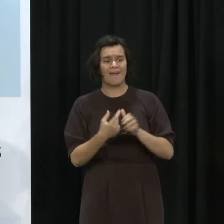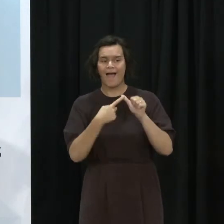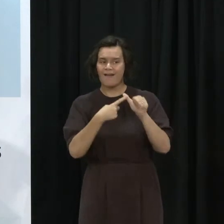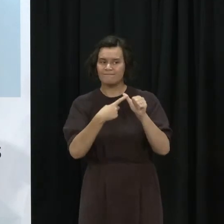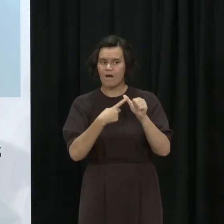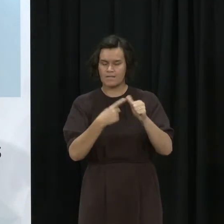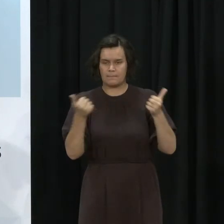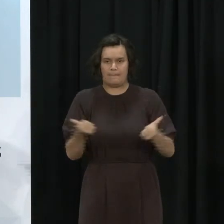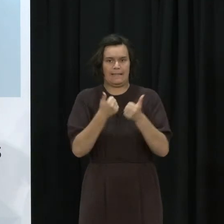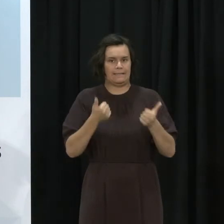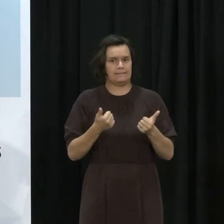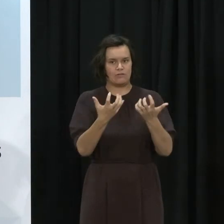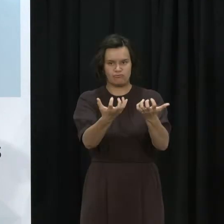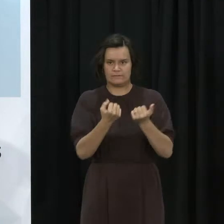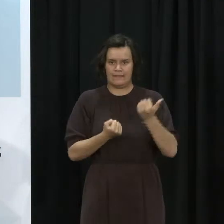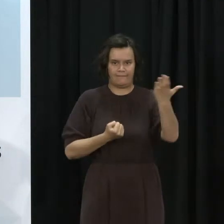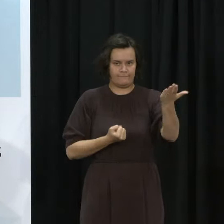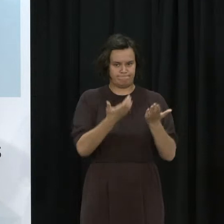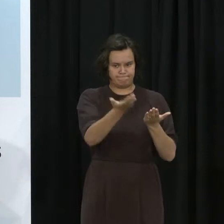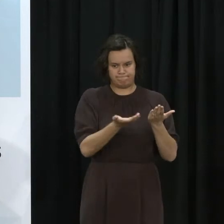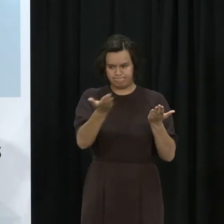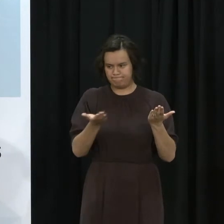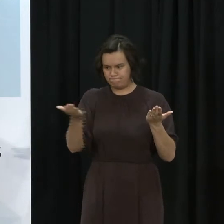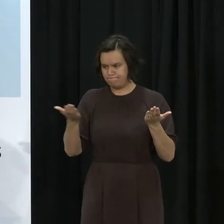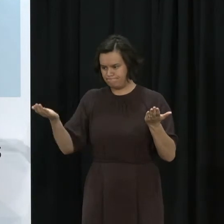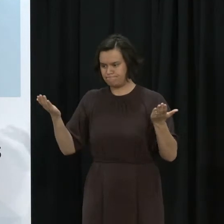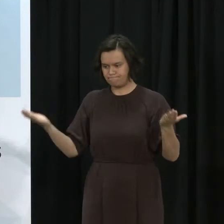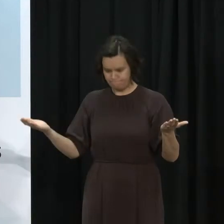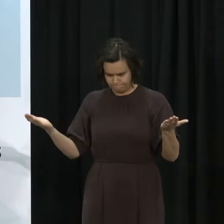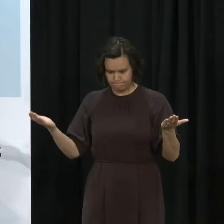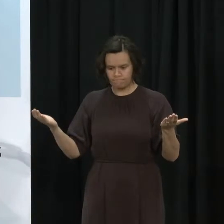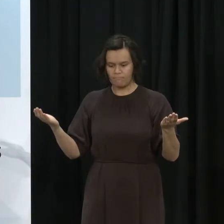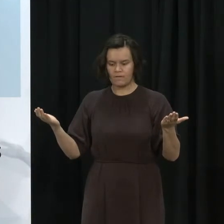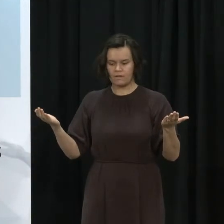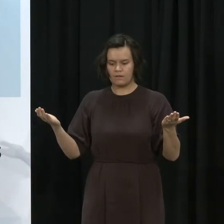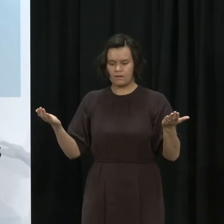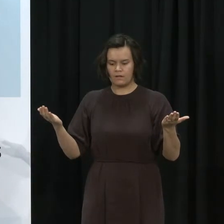katoa (kaore e rangona)?